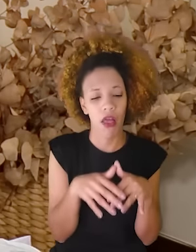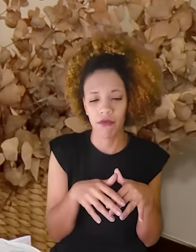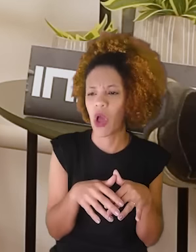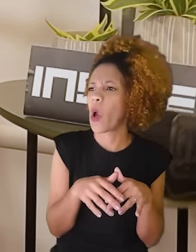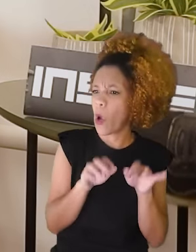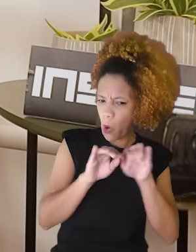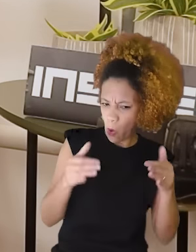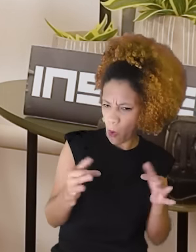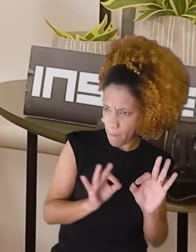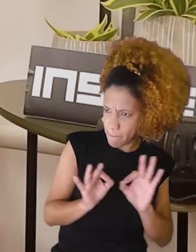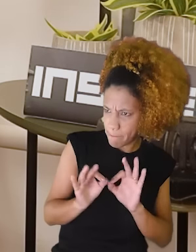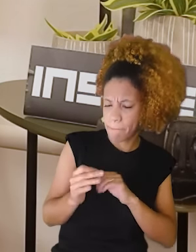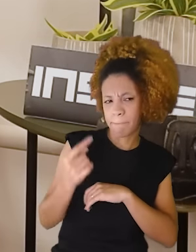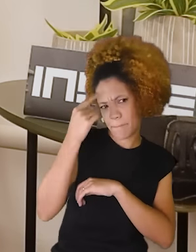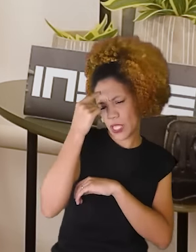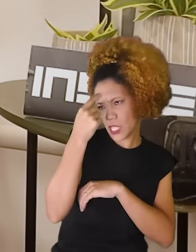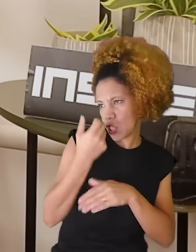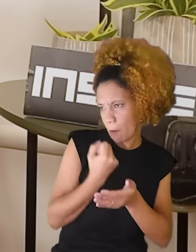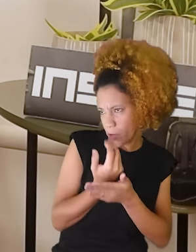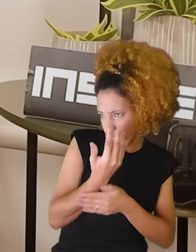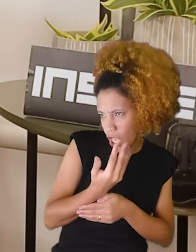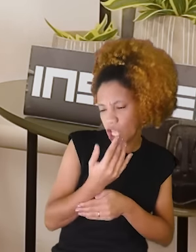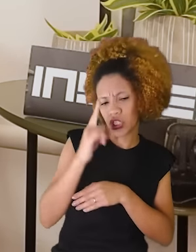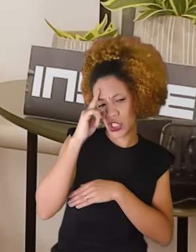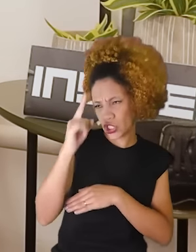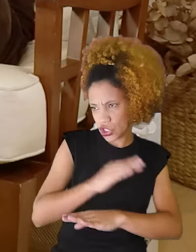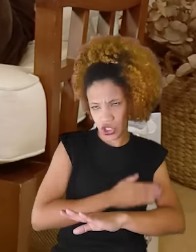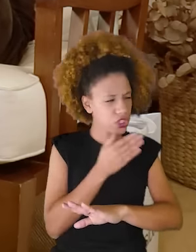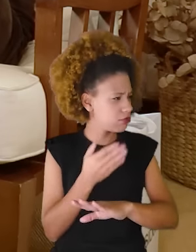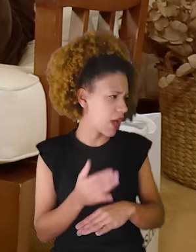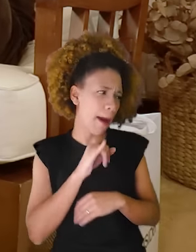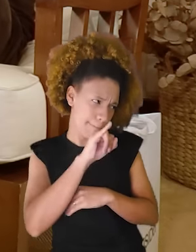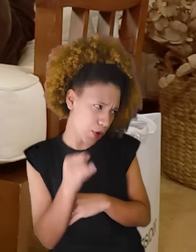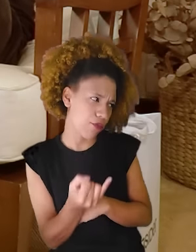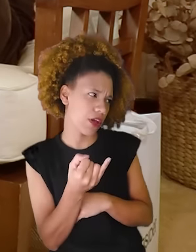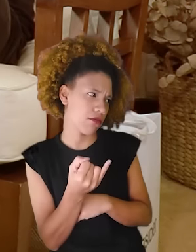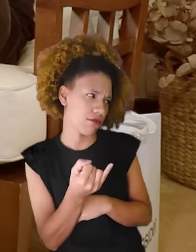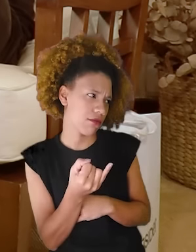bar é bonitaço eu pensei até em gravar o podcast lá no bar de dia aproveita não quero limar teu